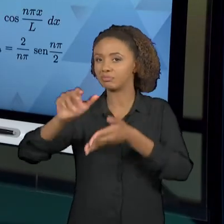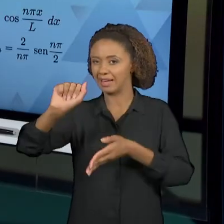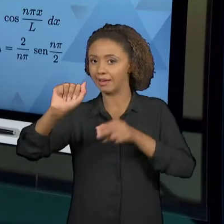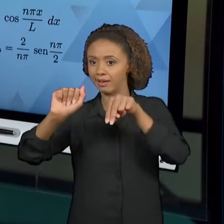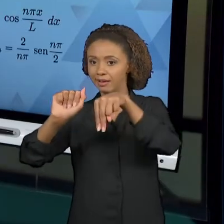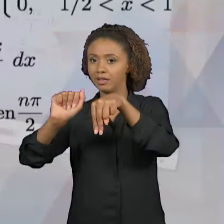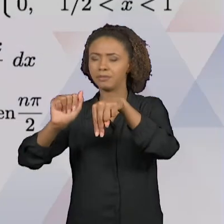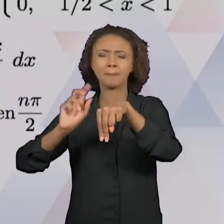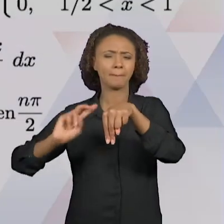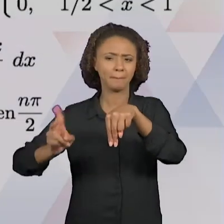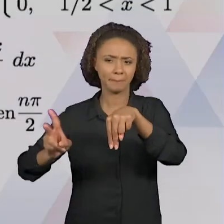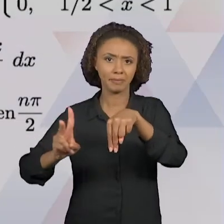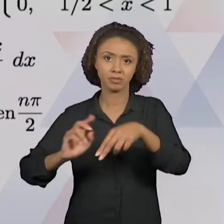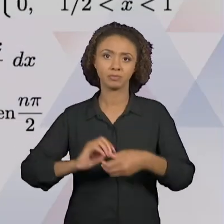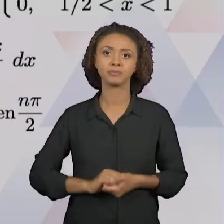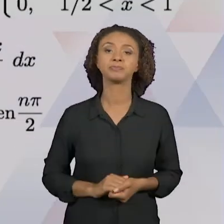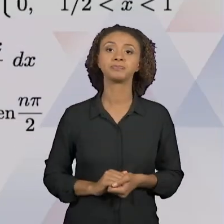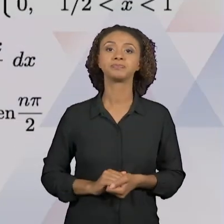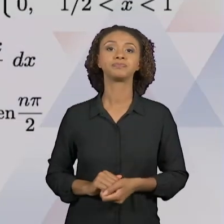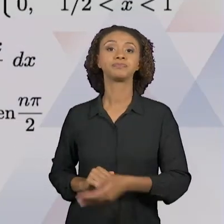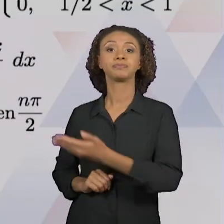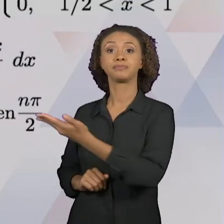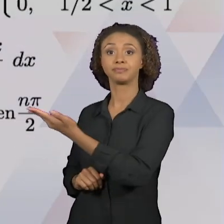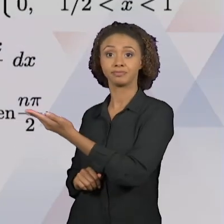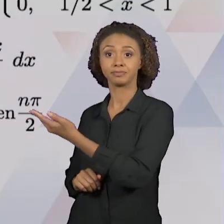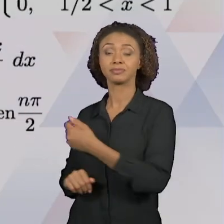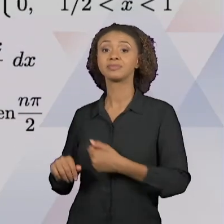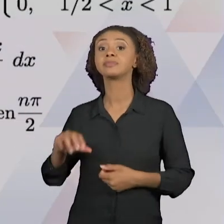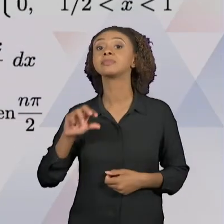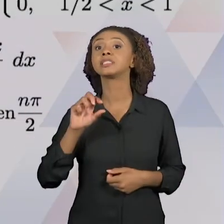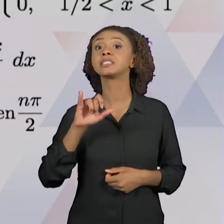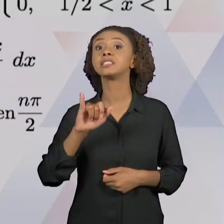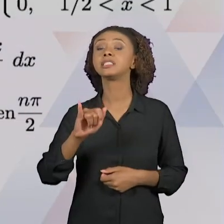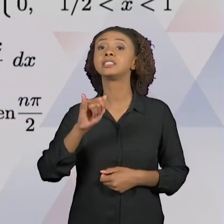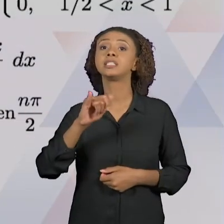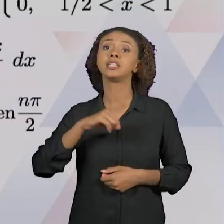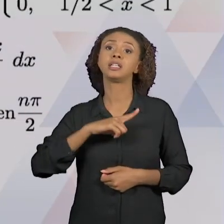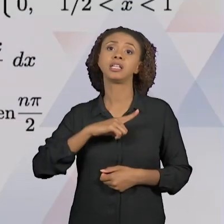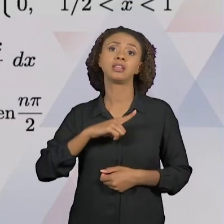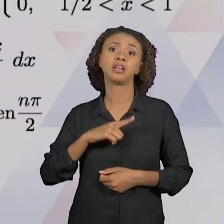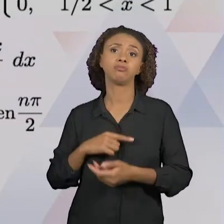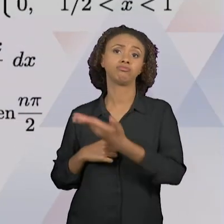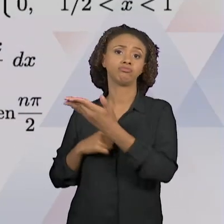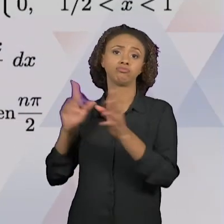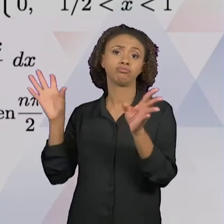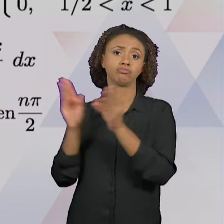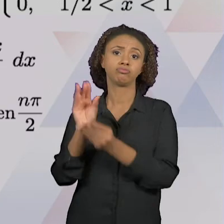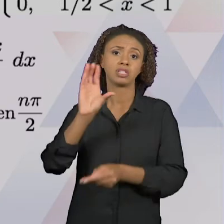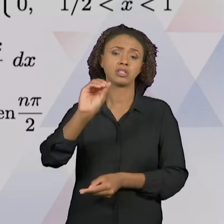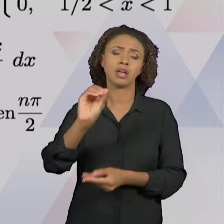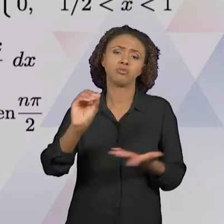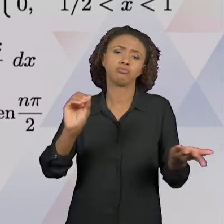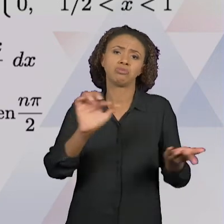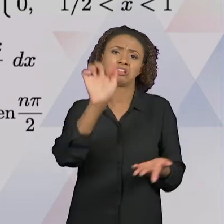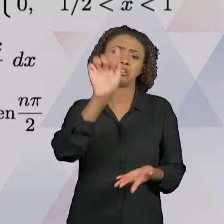AQUI... ENTÃO QUANDO É ZERO VAI ZERAR TODA A INTEGRAL E QUANDO É UM, A GENTE VAI TER A